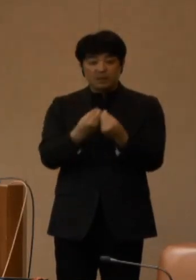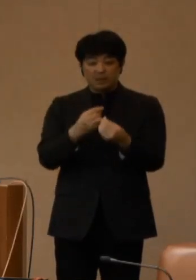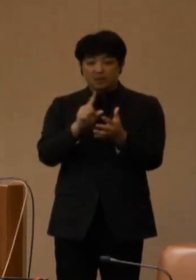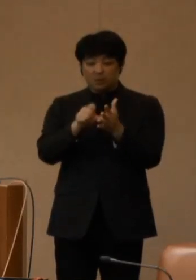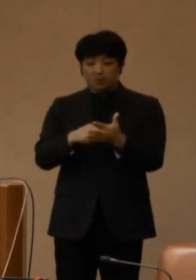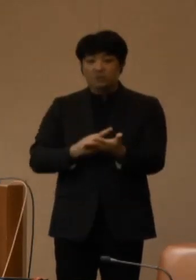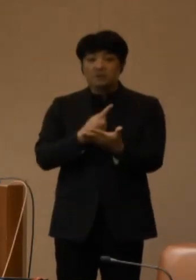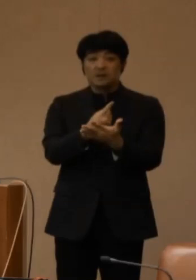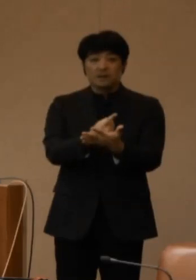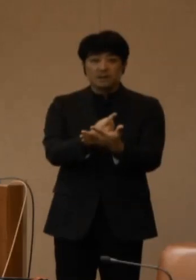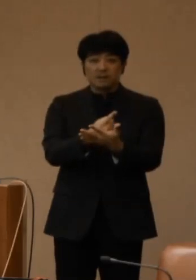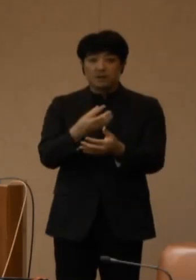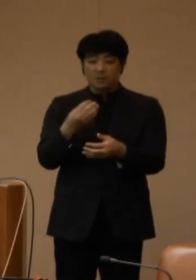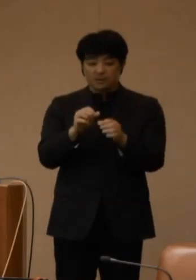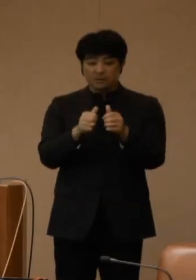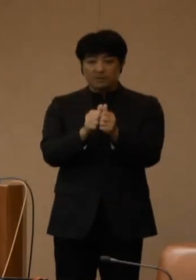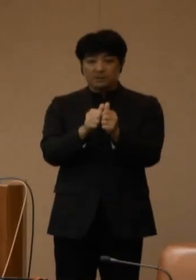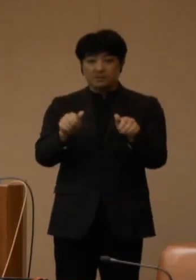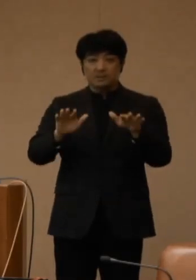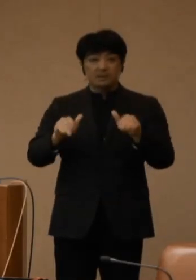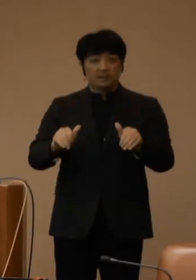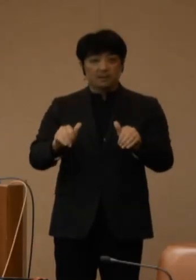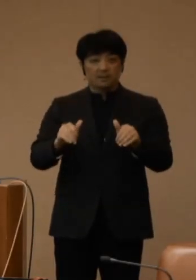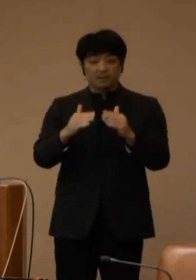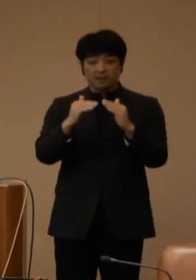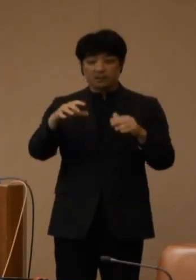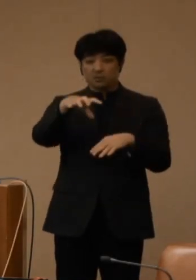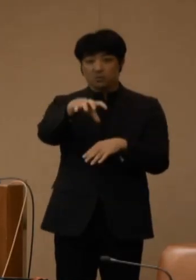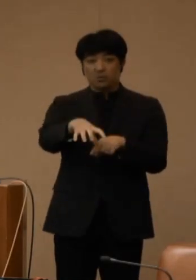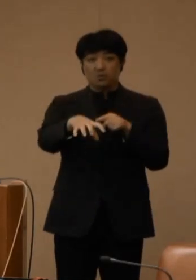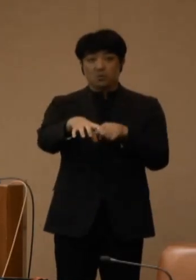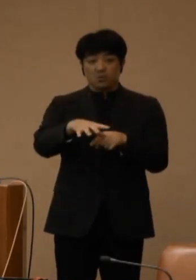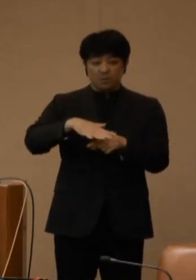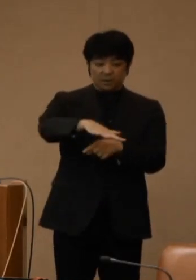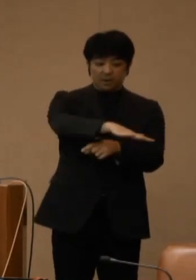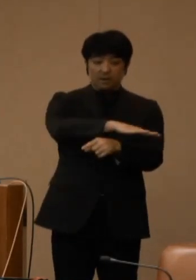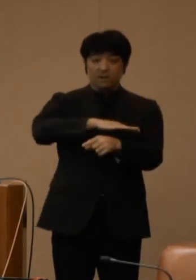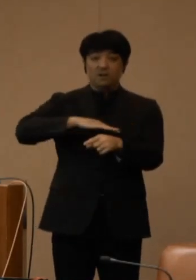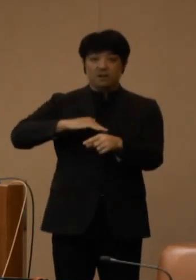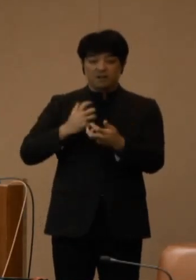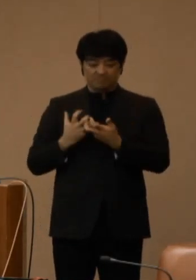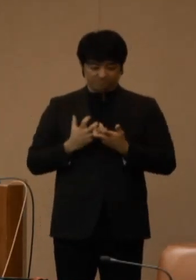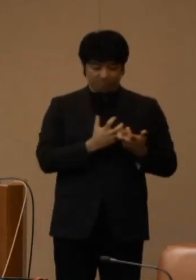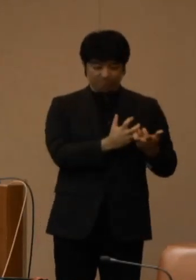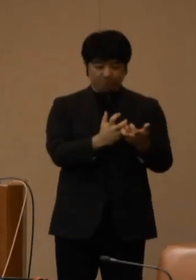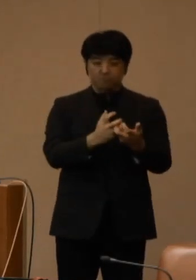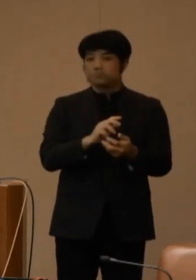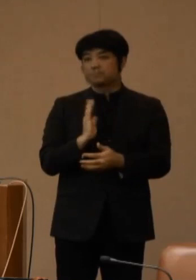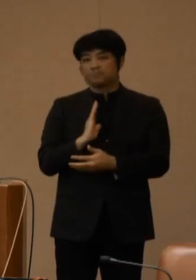式典会場や、その周辺での密集を控えるよう協力をお願いいたします。